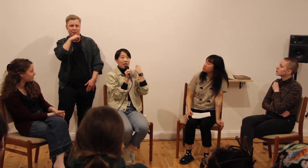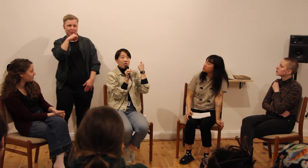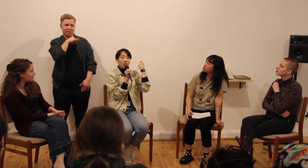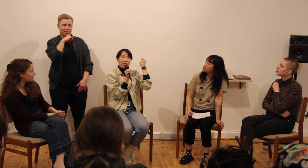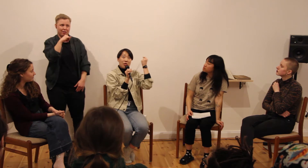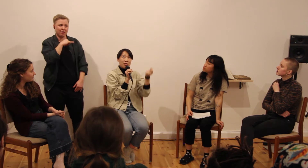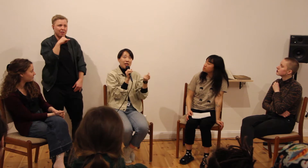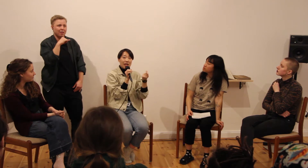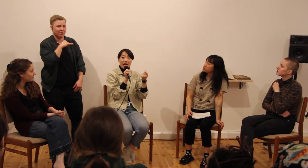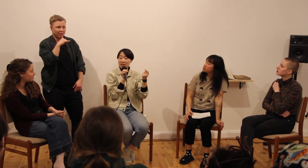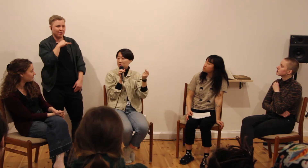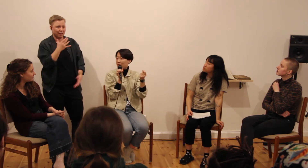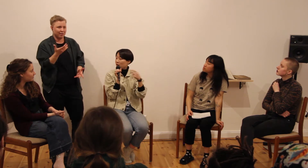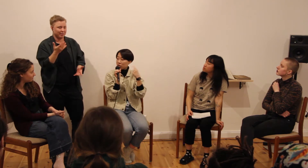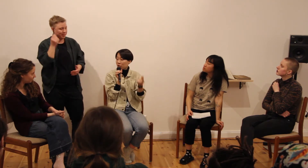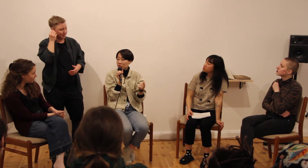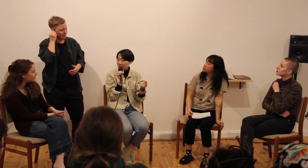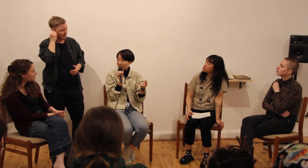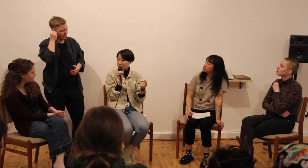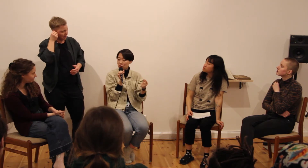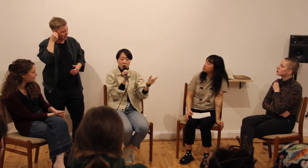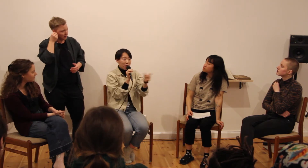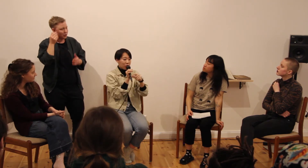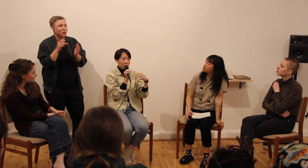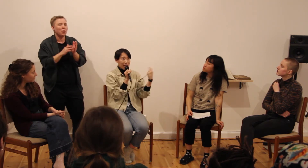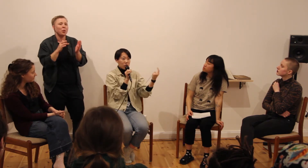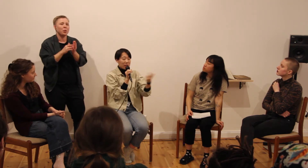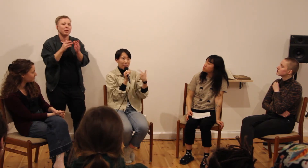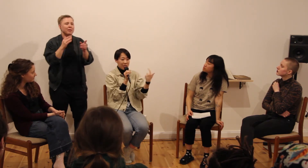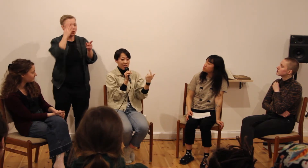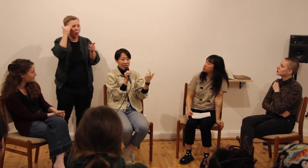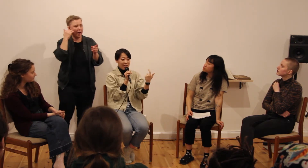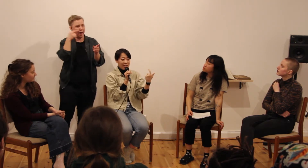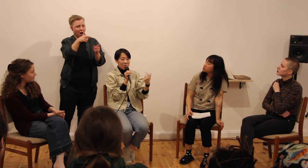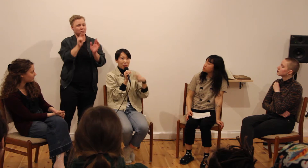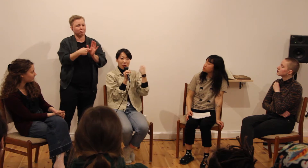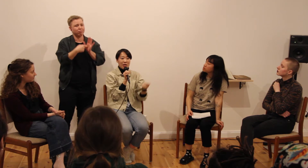Wenn wir ein Screening in Korea hatten, hatten wir nicht die Chance sowas zu besprechen,